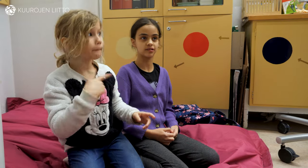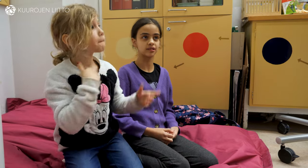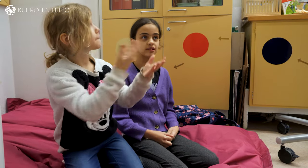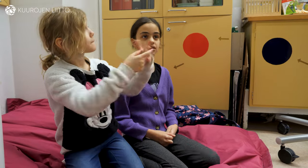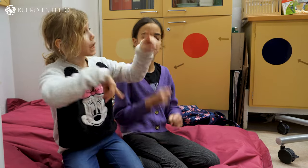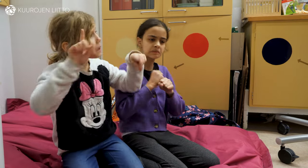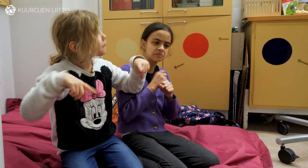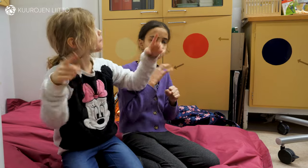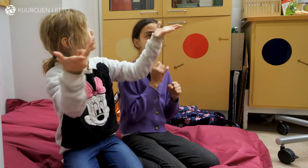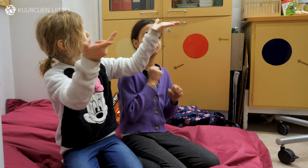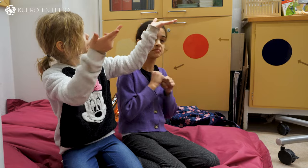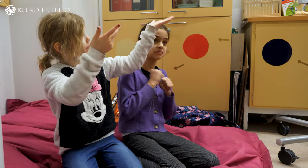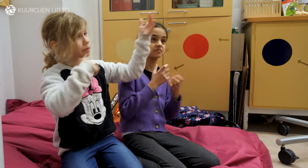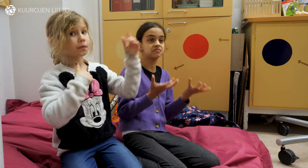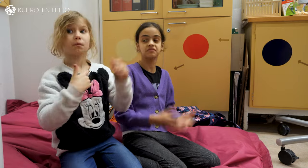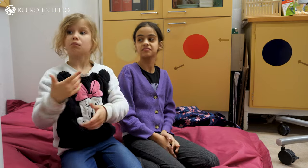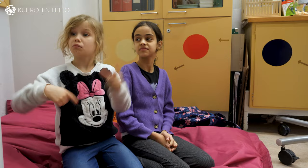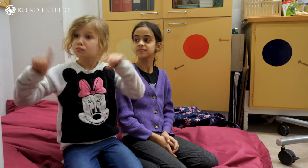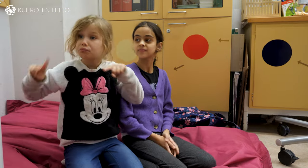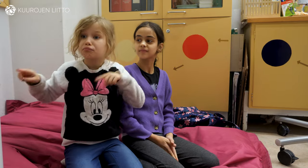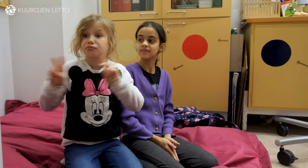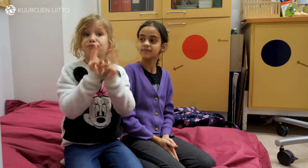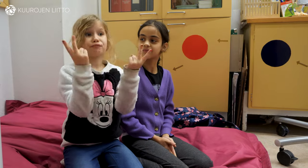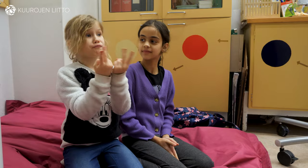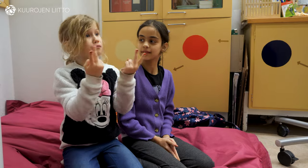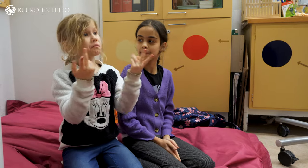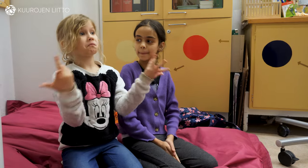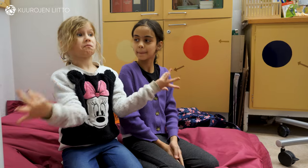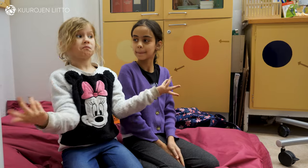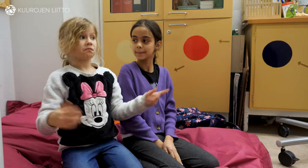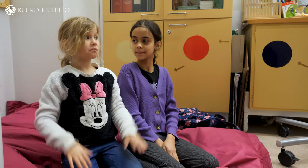Tehdään kaikenlaista täällä kerhossa.